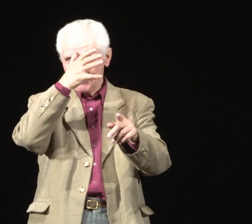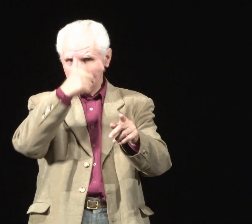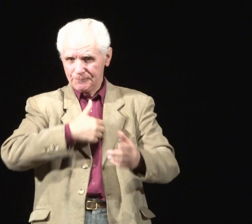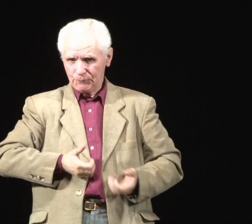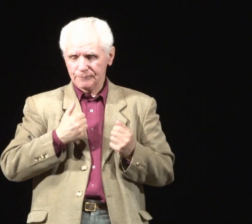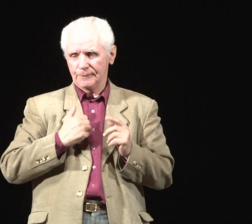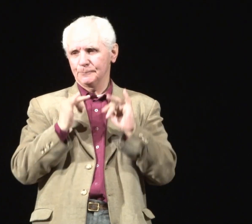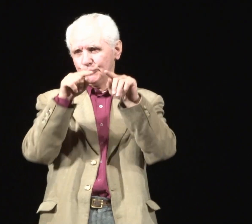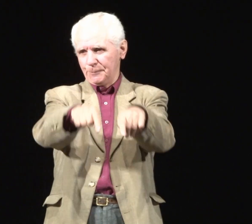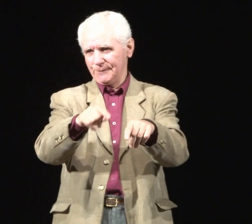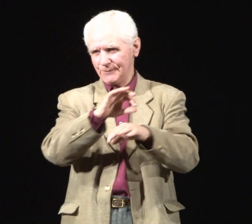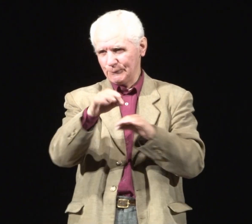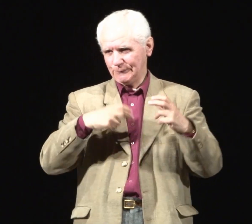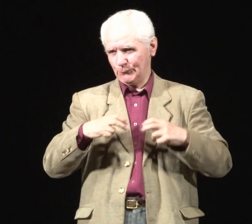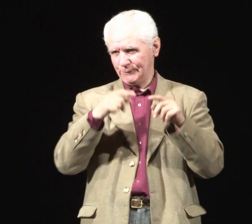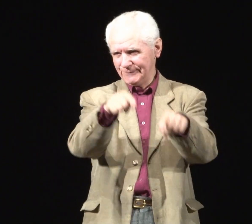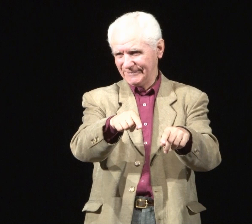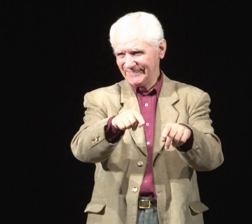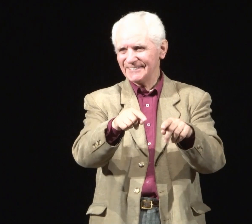В итоге я-таки поступил в институт